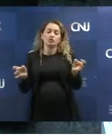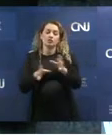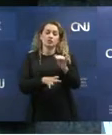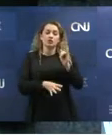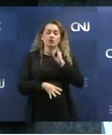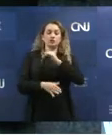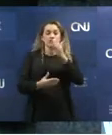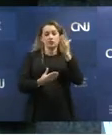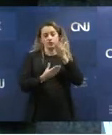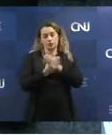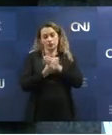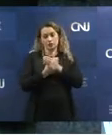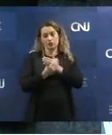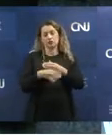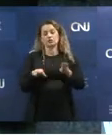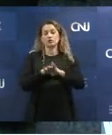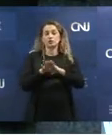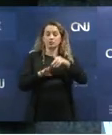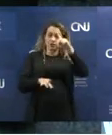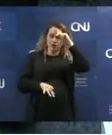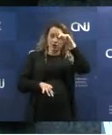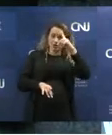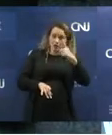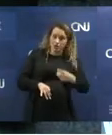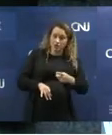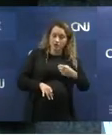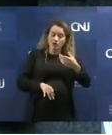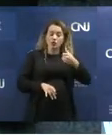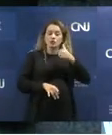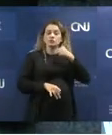e a decisão da magistrada que revogou a prisão preventiva do acusado,